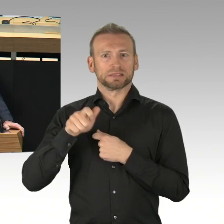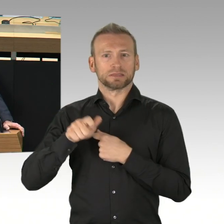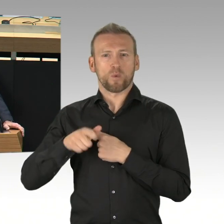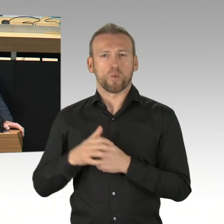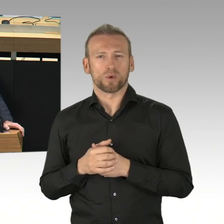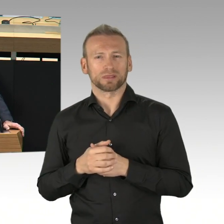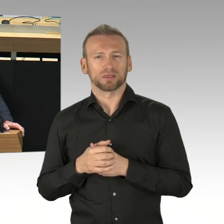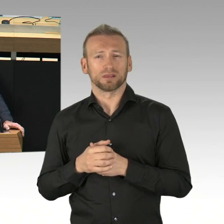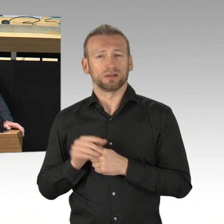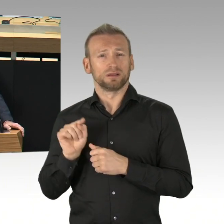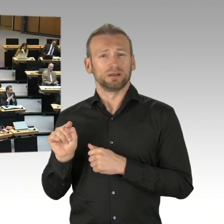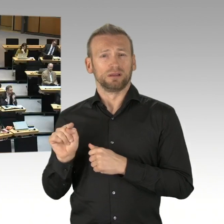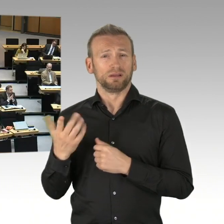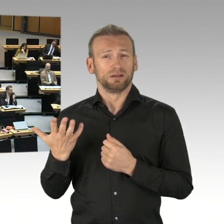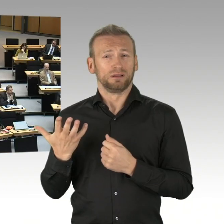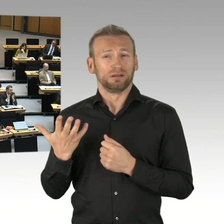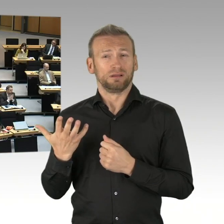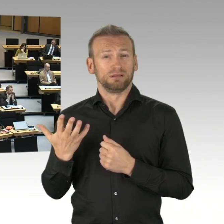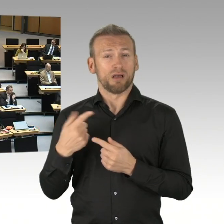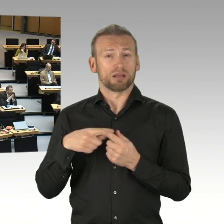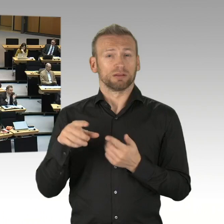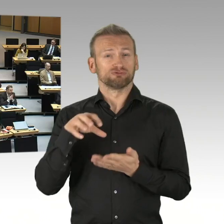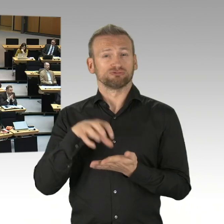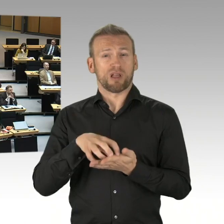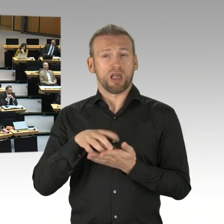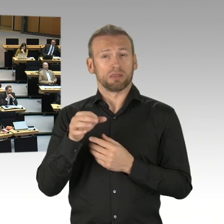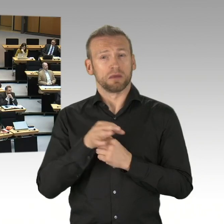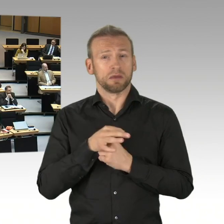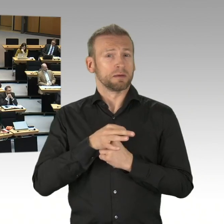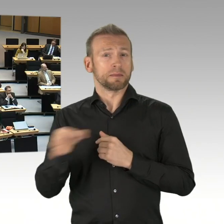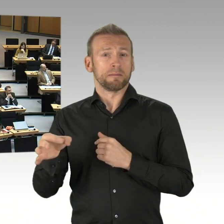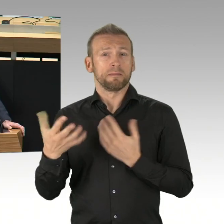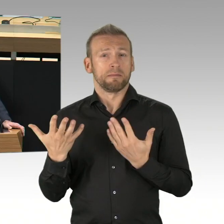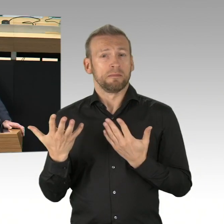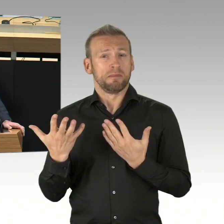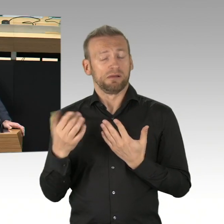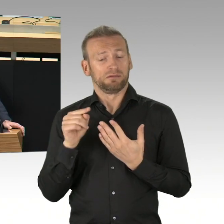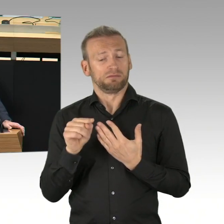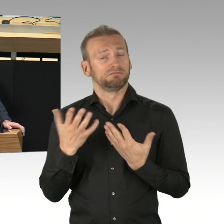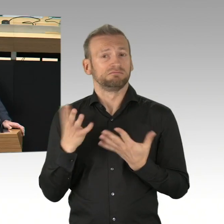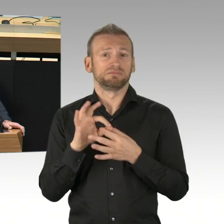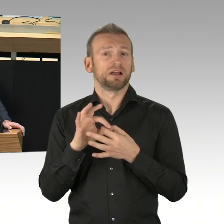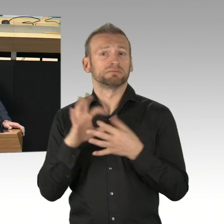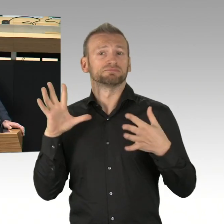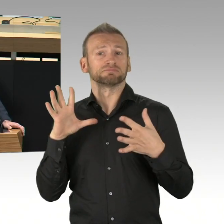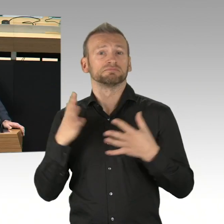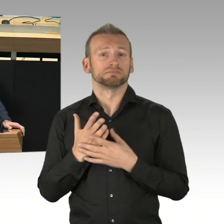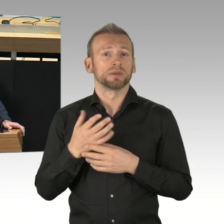(Beifall) Und was ist mit den einkommensschwachen Mietern, die zu schützen Sie vorgeben.